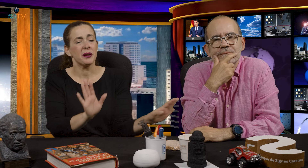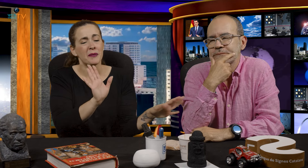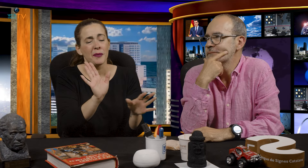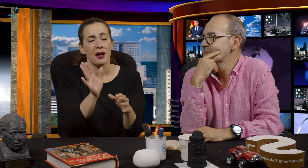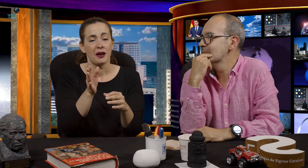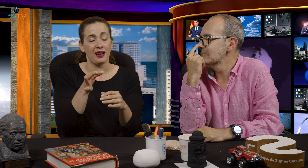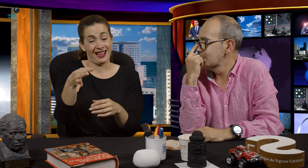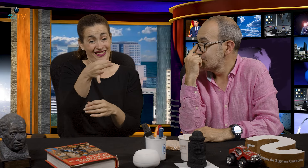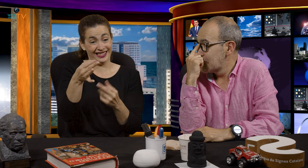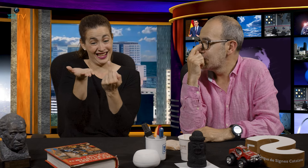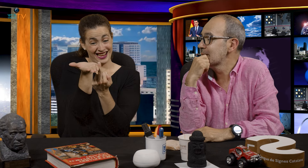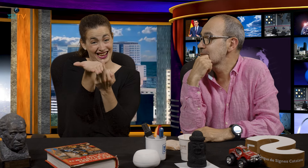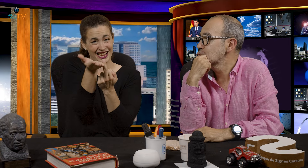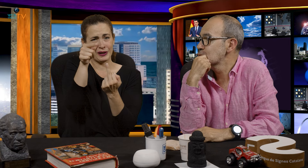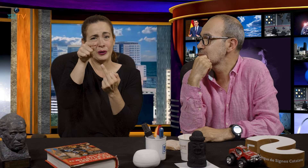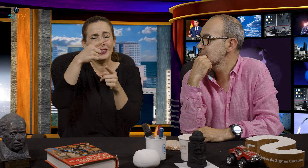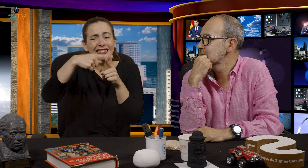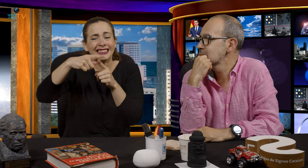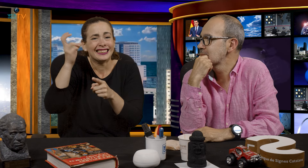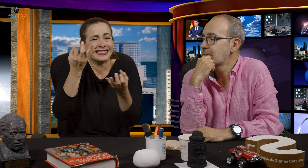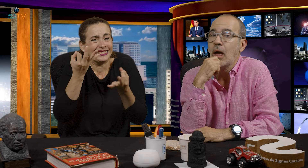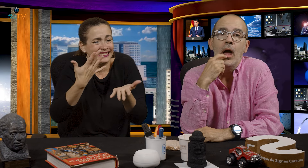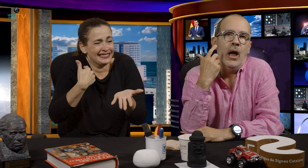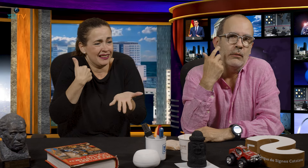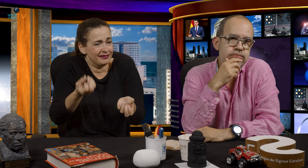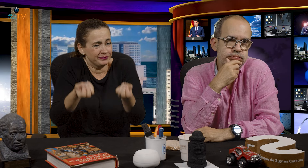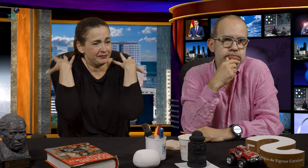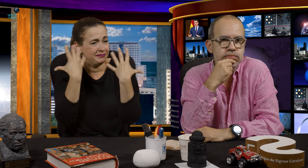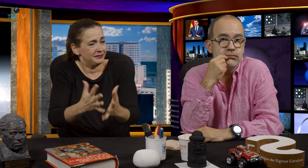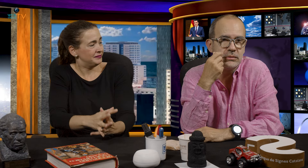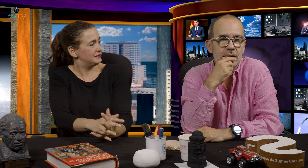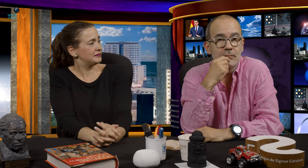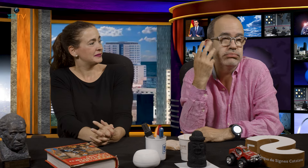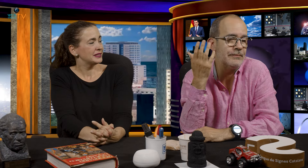¿Pero qué es lo que viste en la Isla Jeju?, ¿Qué hay ahí, que no me enteré?